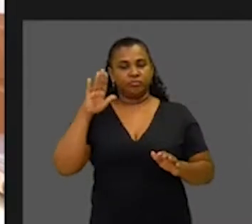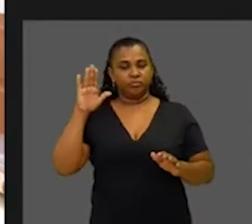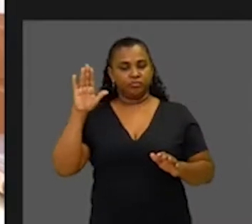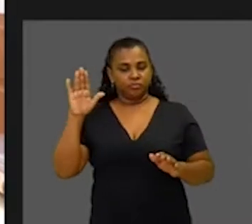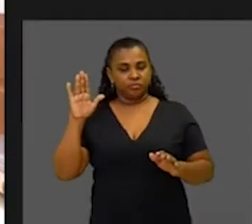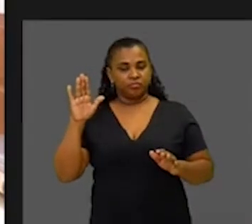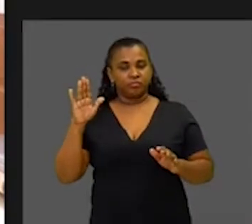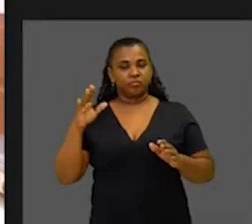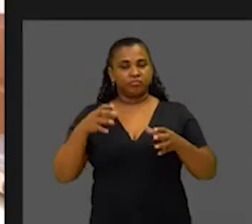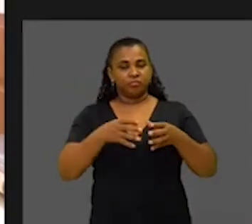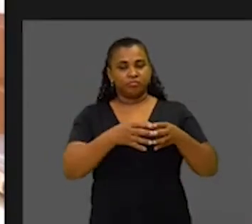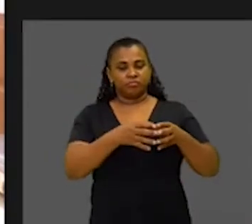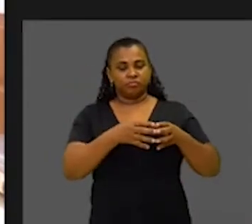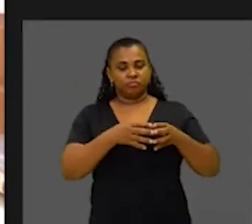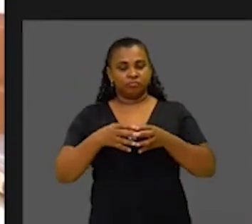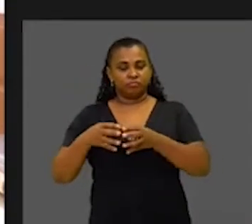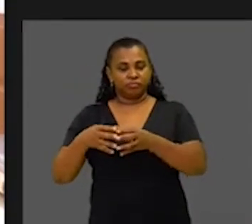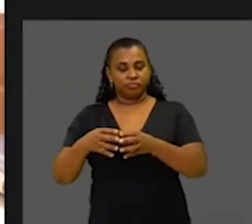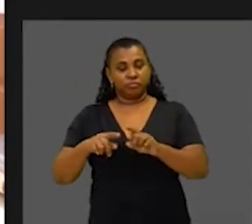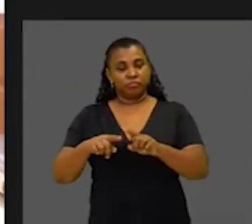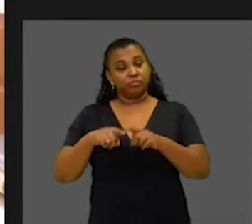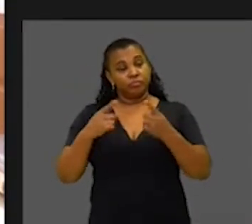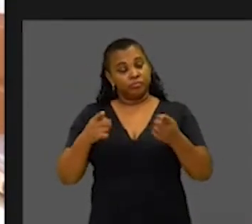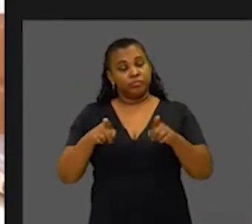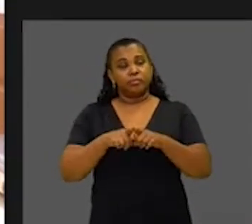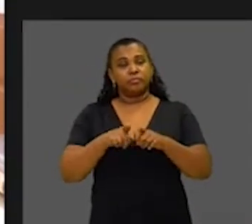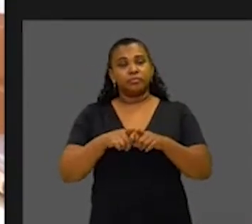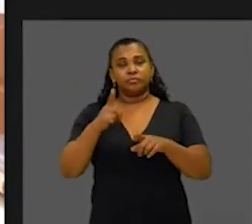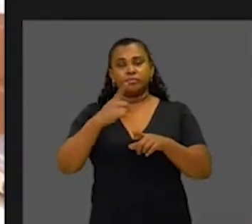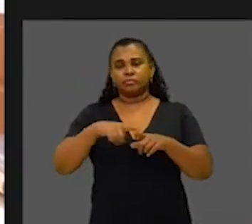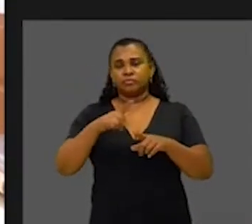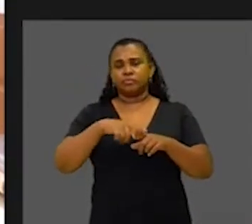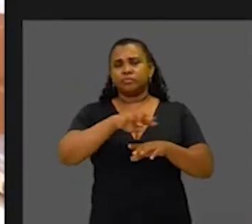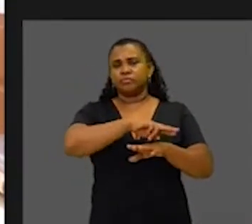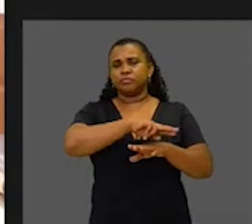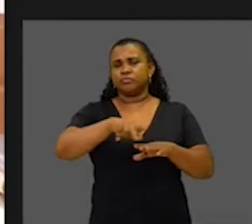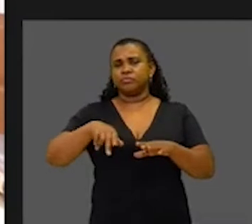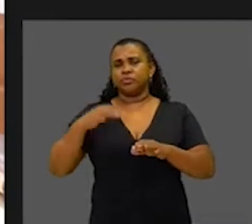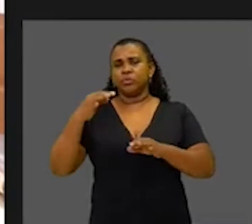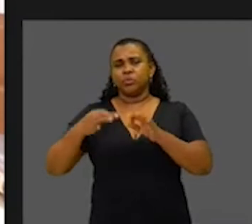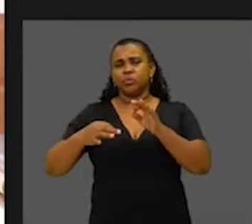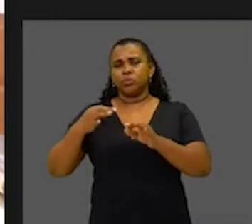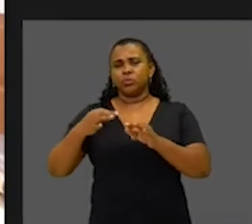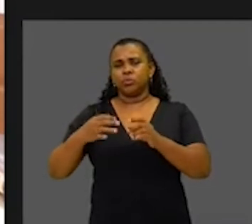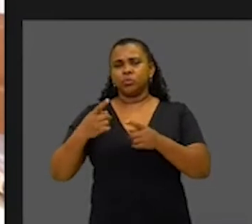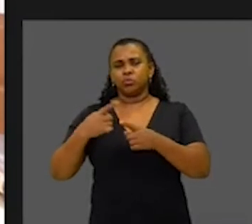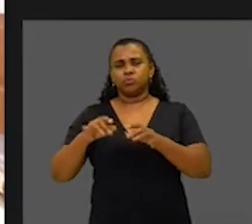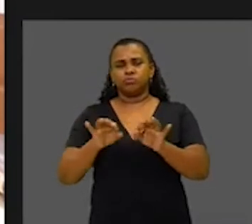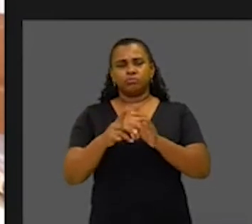mas também e com todos os problemas jurídicos a serem equacionados né de legitimidade e do